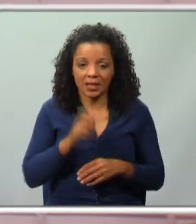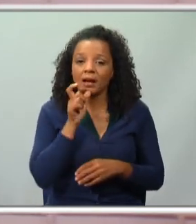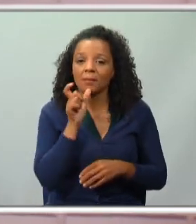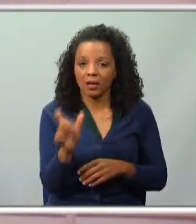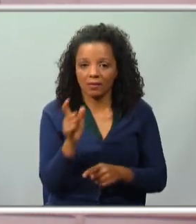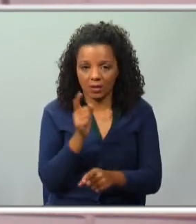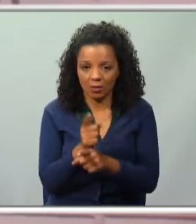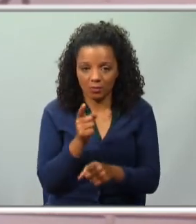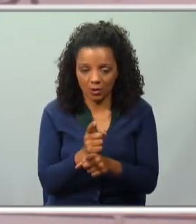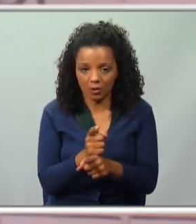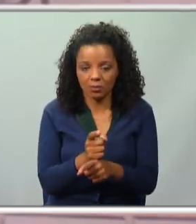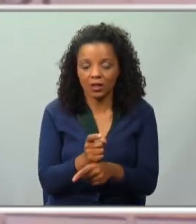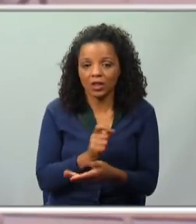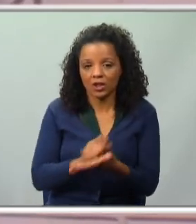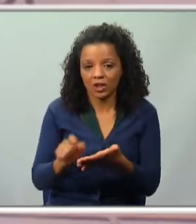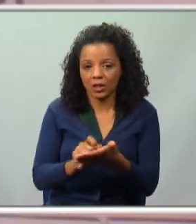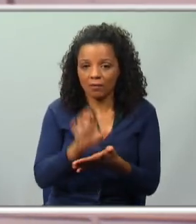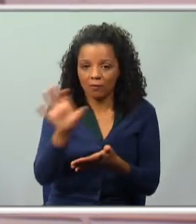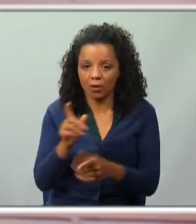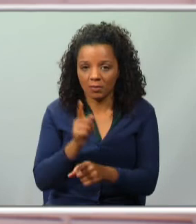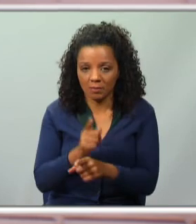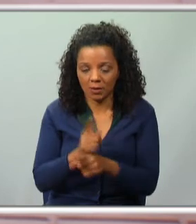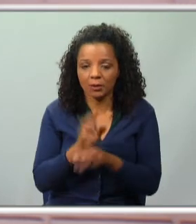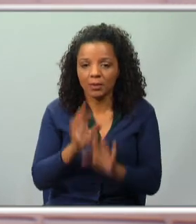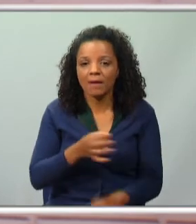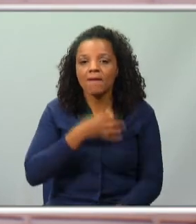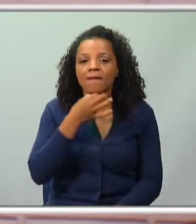palavra que escreve da mesma forma mas nós vamos pronunciá-la de uma forma 拼寫相同的單詞，但我們將以某種方式發音